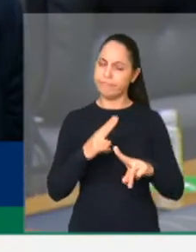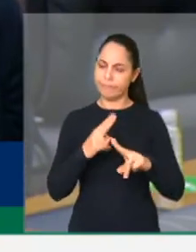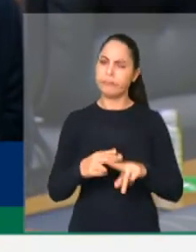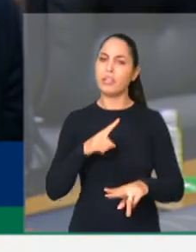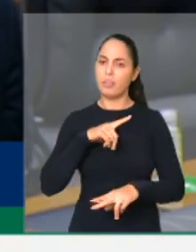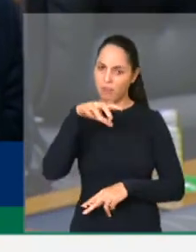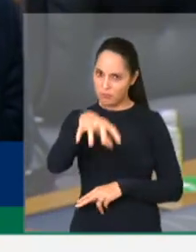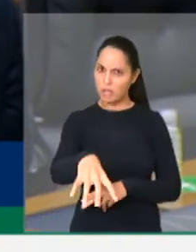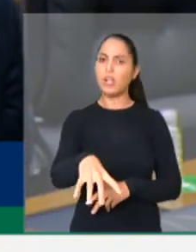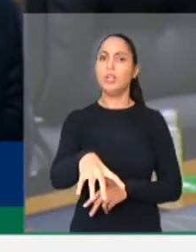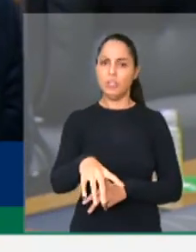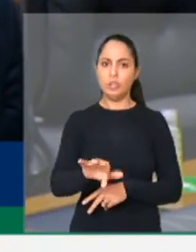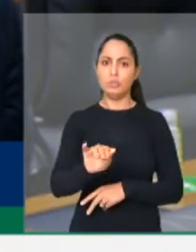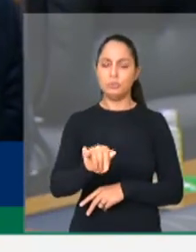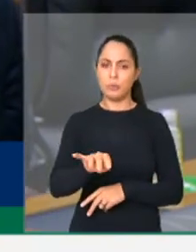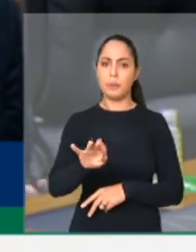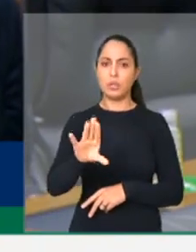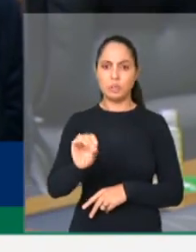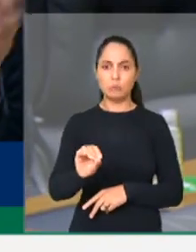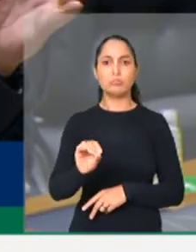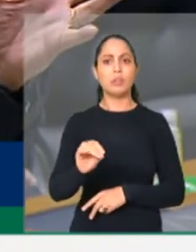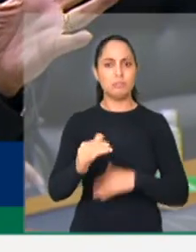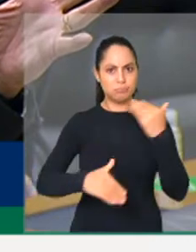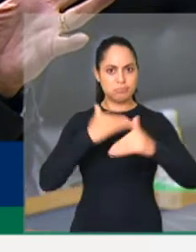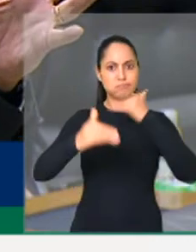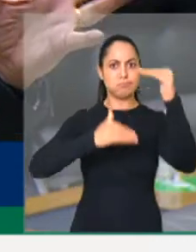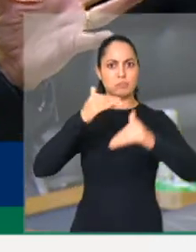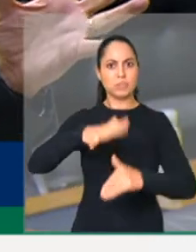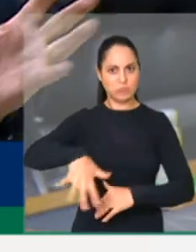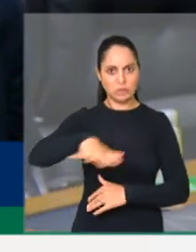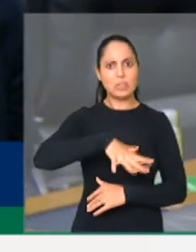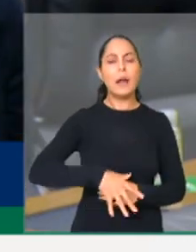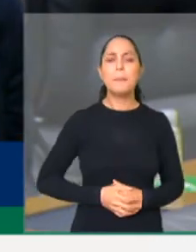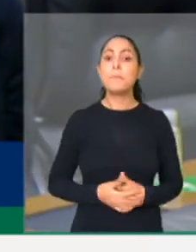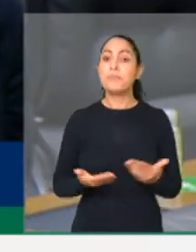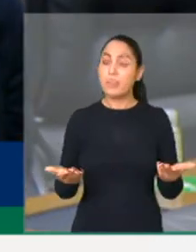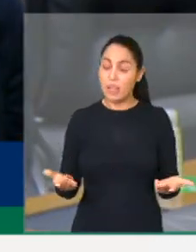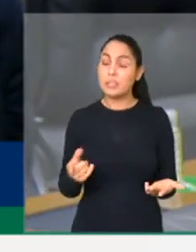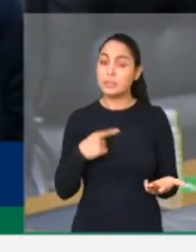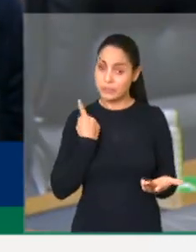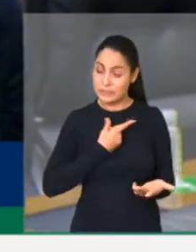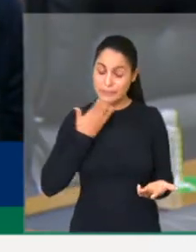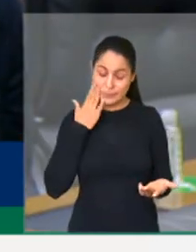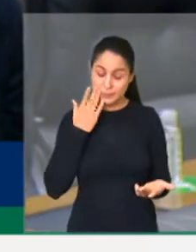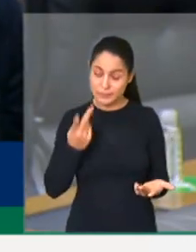DESENVOLVER O REINO UNIDO... AQUI NO BRASIL, A GENTE ENXERGA ESSE GOVERNO QUE ESTÁ AÍ , ESSE DESASTRE DO GOVERNO